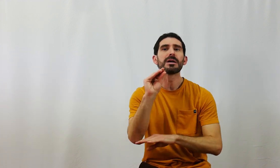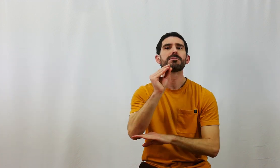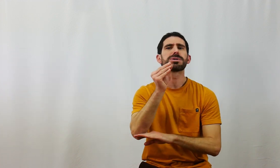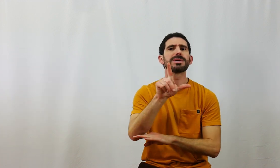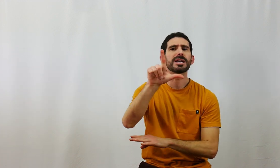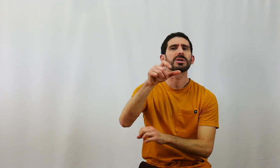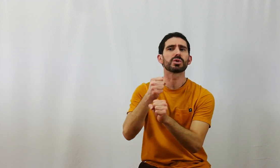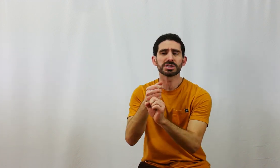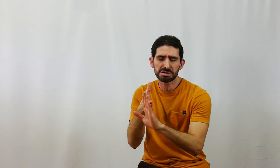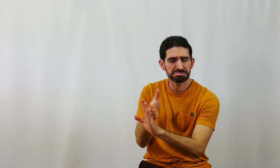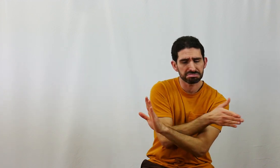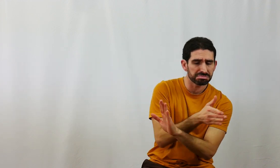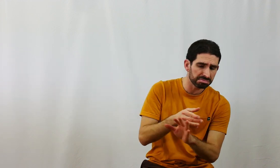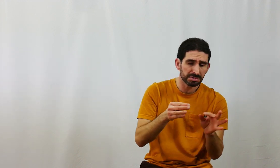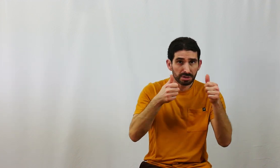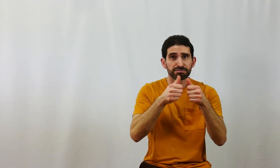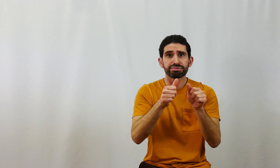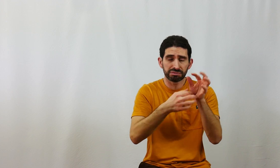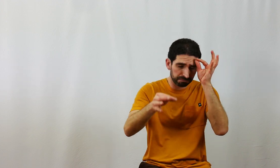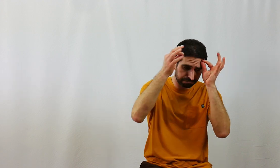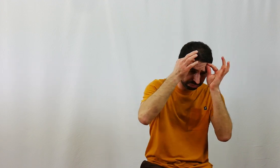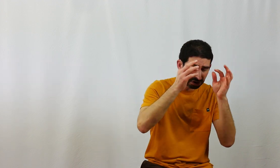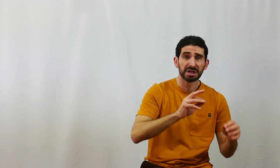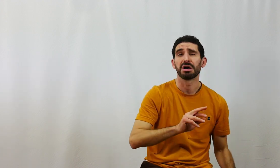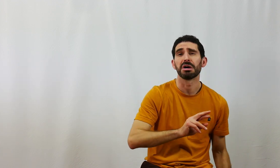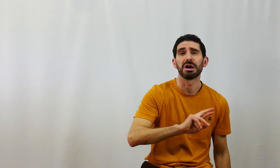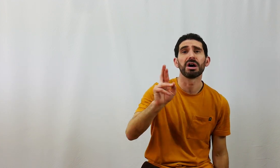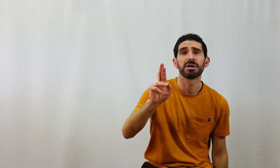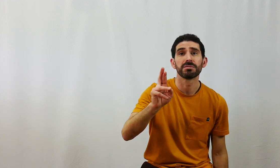Pour les bébés de 2 ans et moins, c'est rare d'avoir des poux.